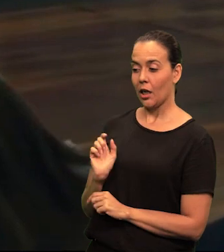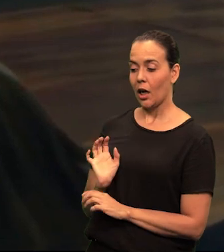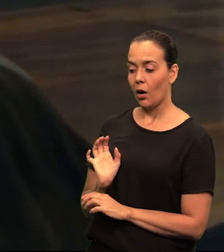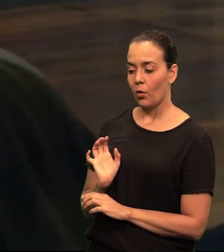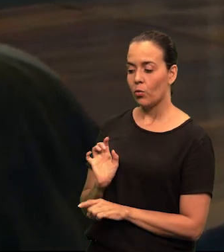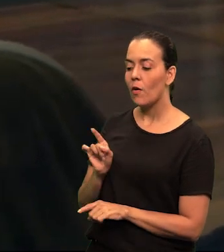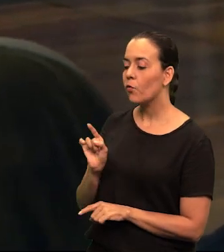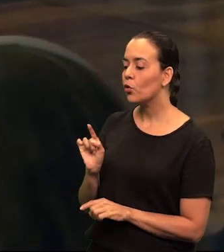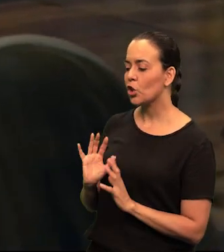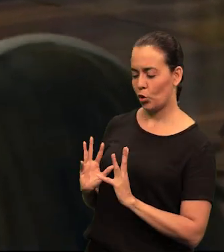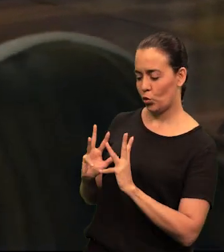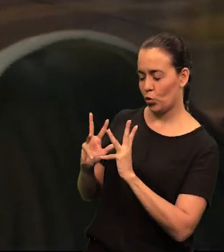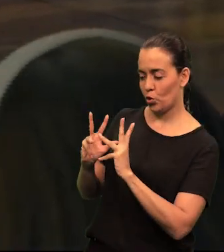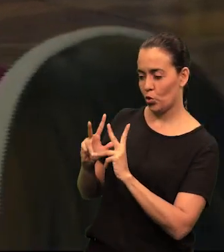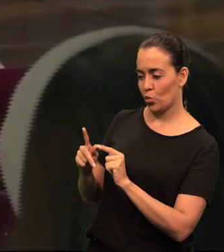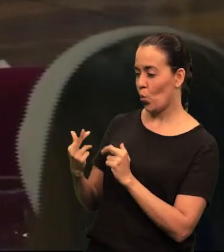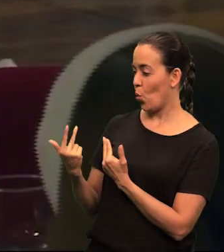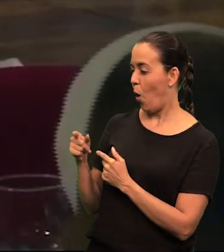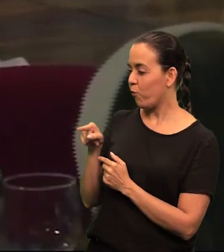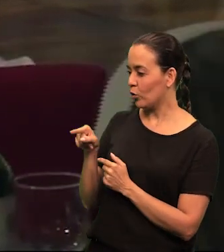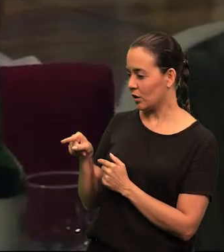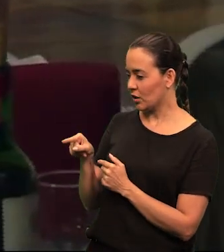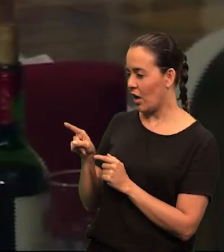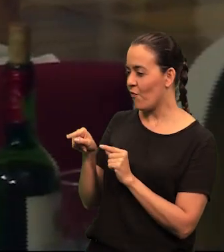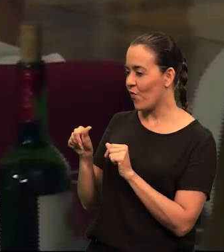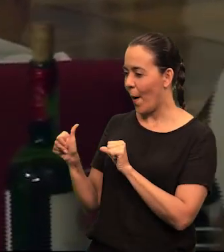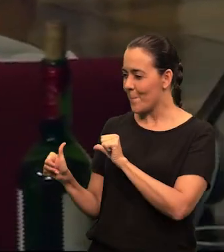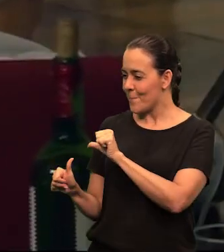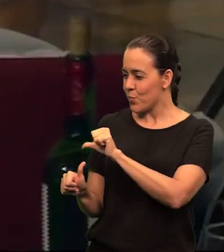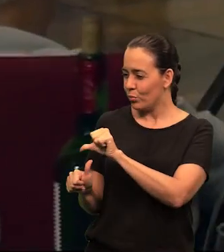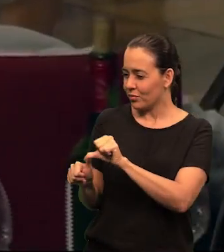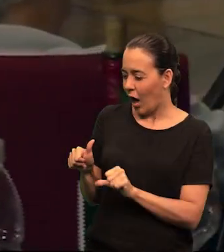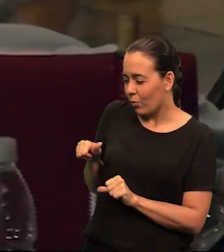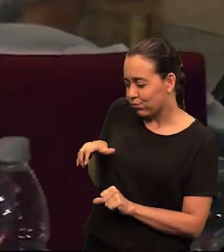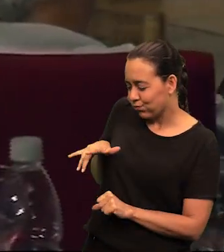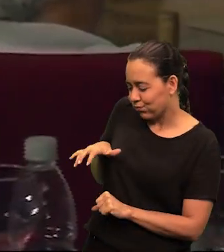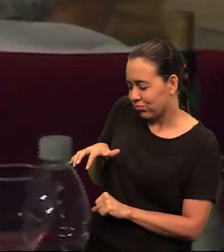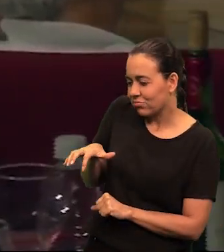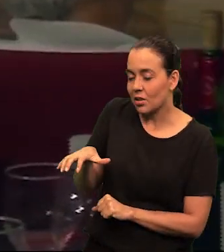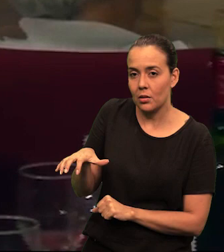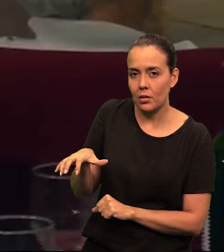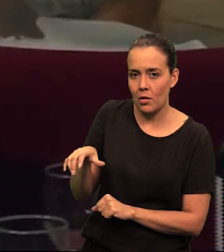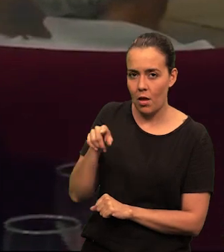Você e toda a sua espécie vai ser um inseto, suas pernas vão crescer...